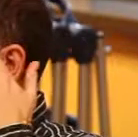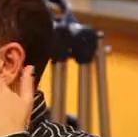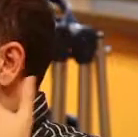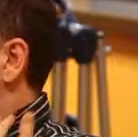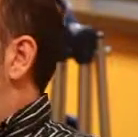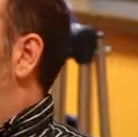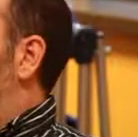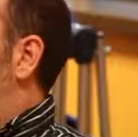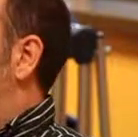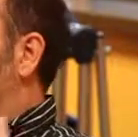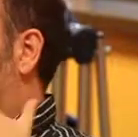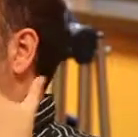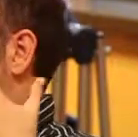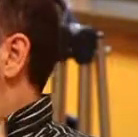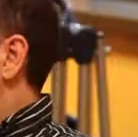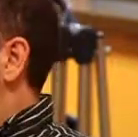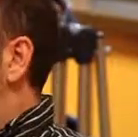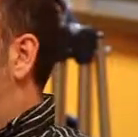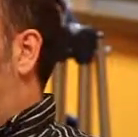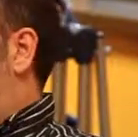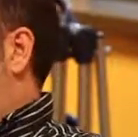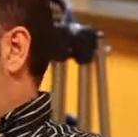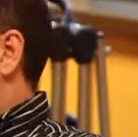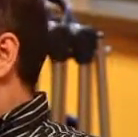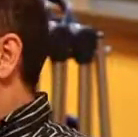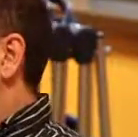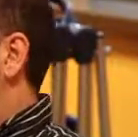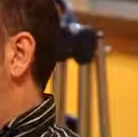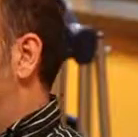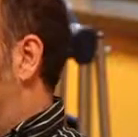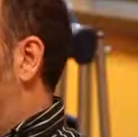no toma consciencia de estas cifras que se manejan y lo peor de todo